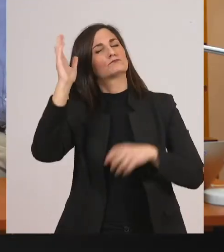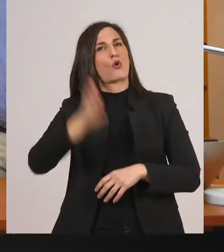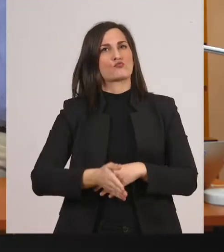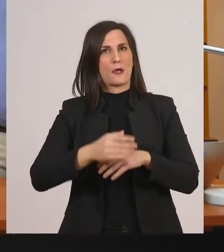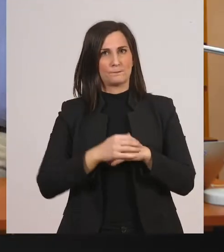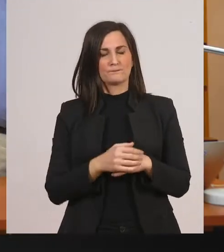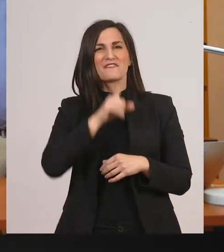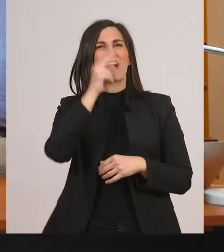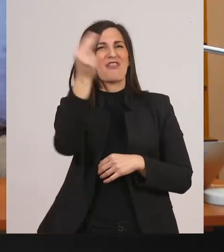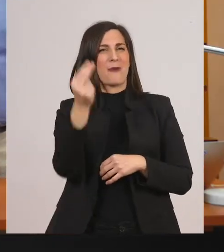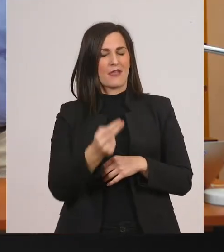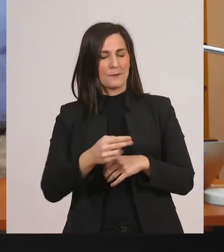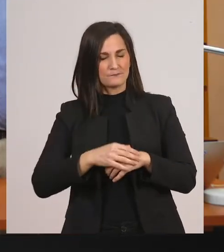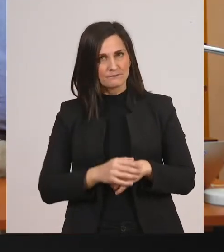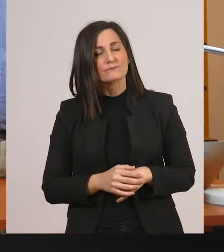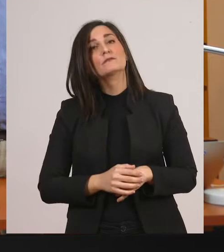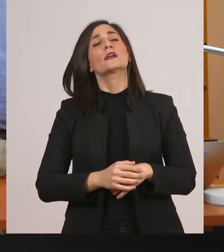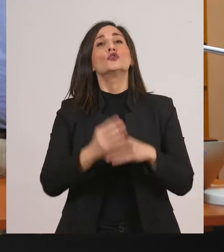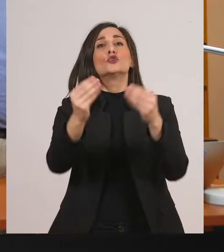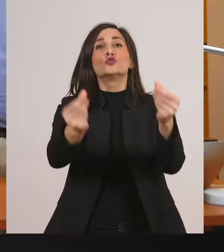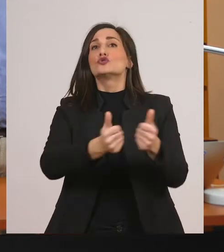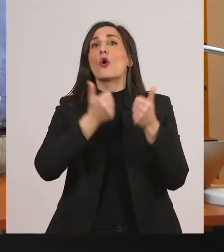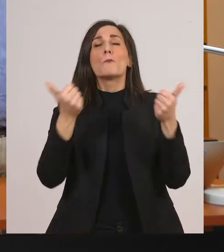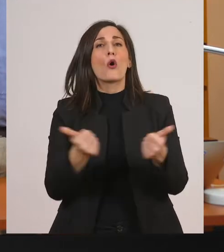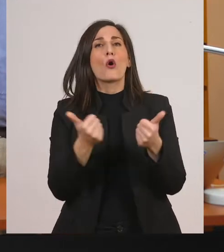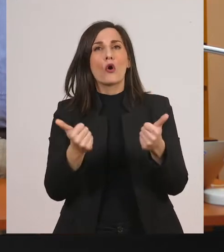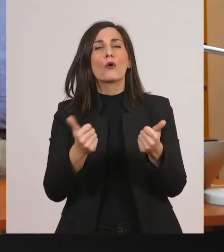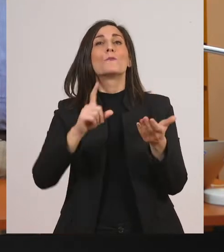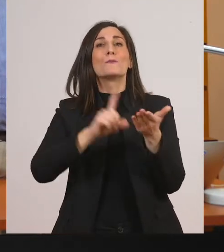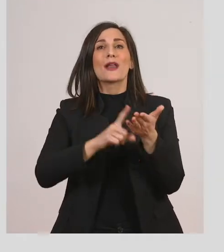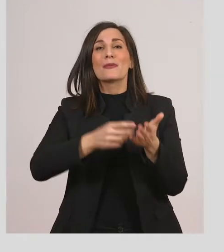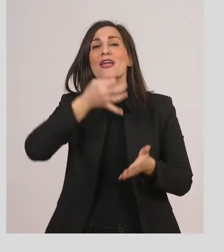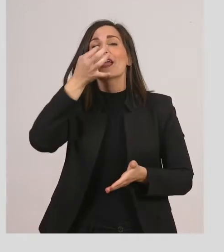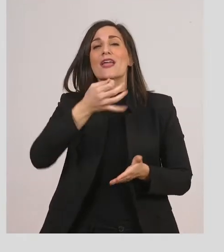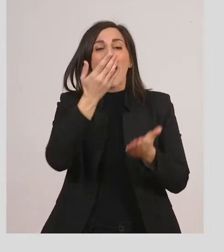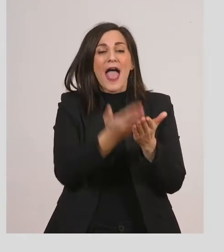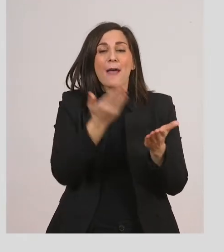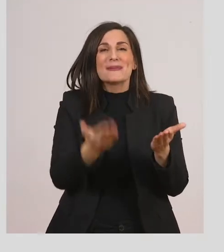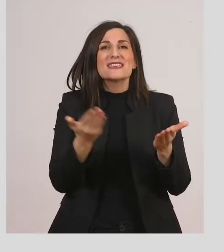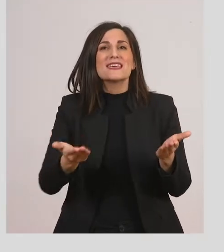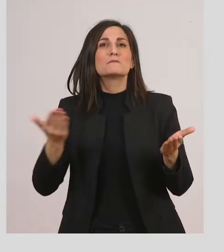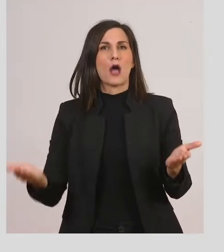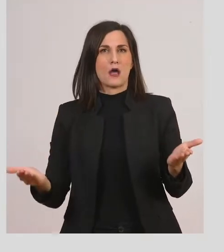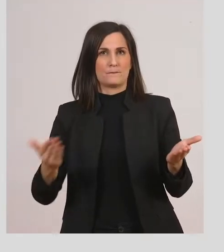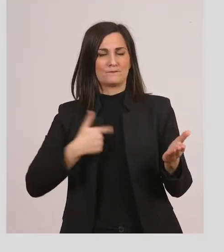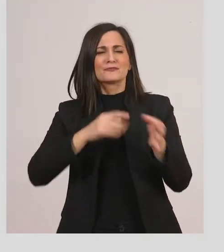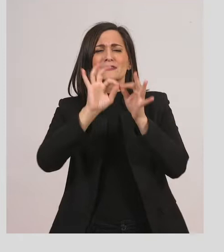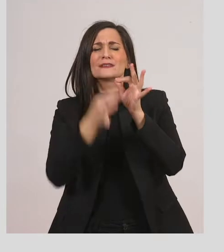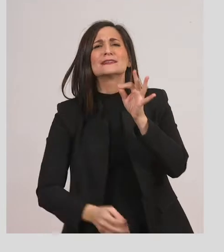Για να το κάνουμε αυτό πρέπει να εκφράσουμε αυτό που λέμε, επιχείρημα. Ας δούμε λοιπόν λίγο πιο αναλυτικά τι σημαίνει επιχείρημα.